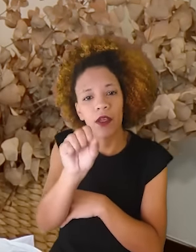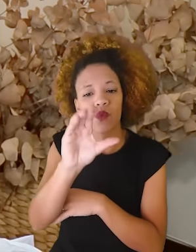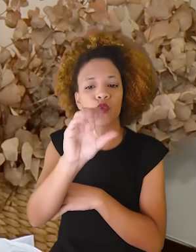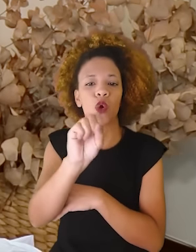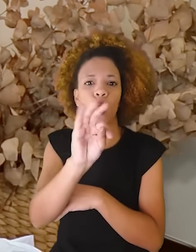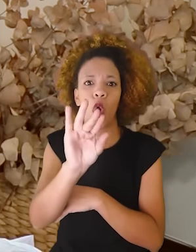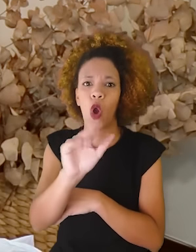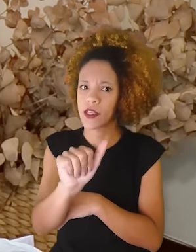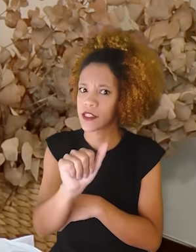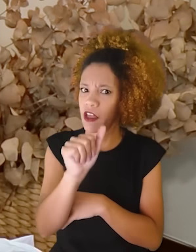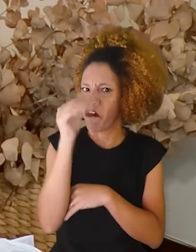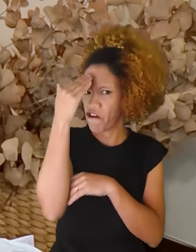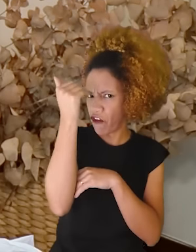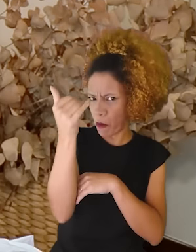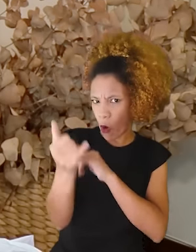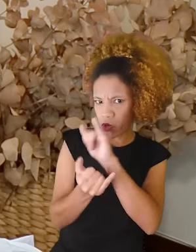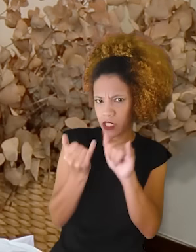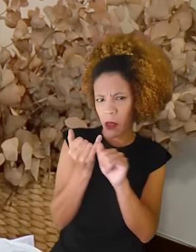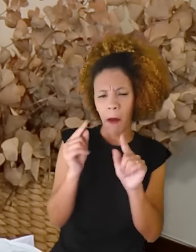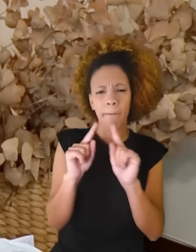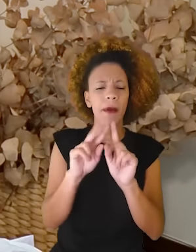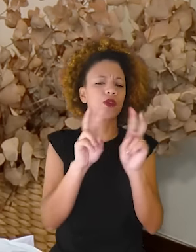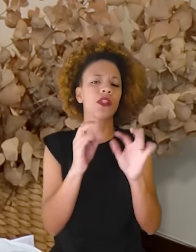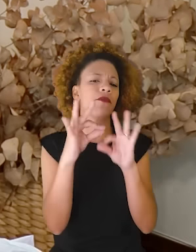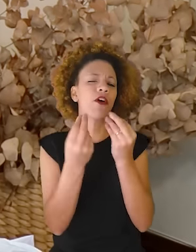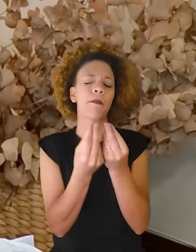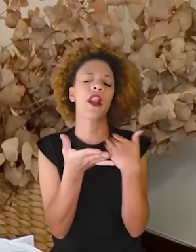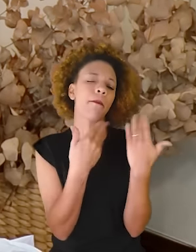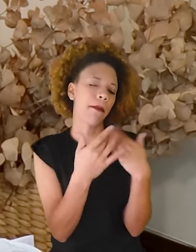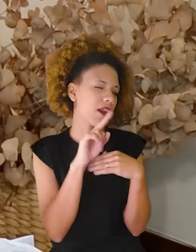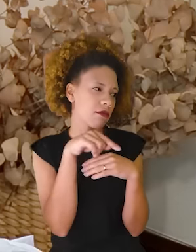mas a gente vai falar sobre família e tal a gente vai bater papo e depois a gente quiser ir embora